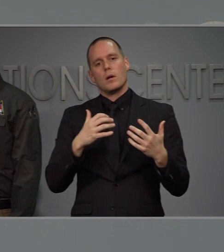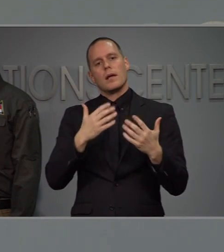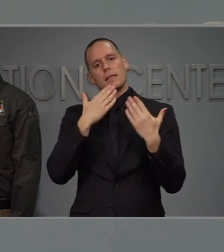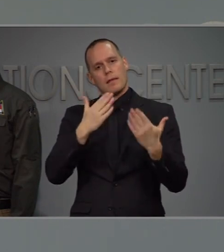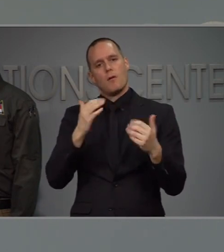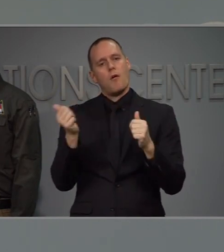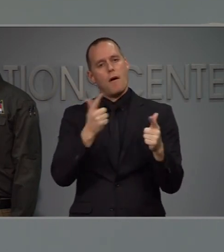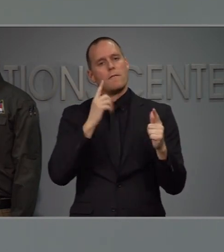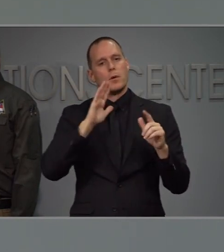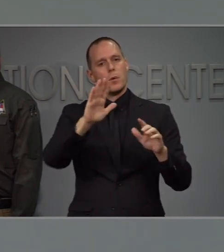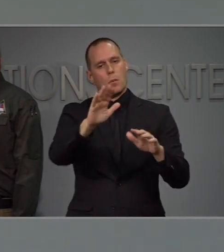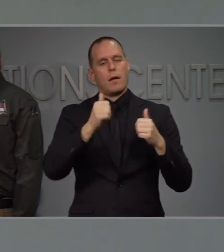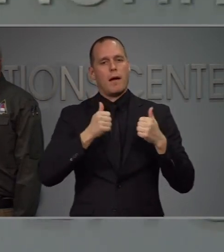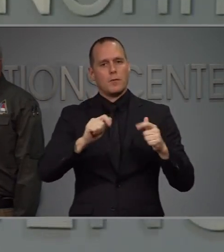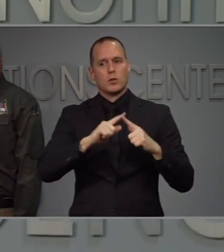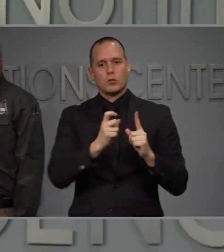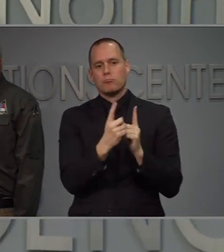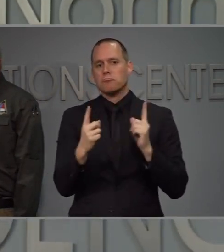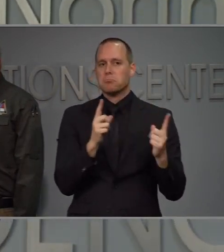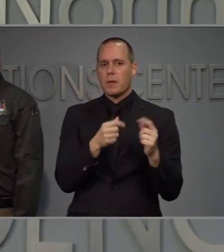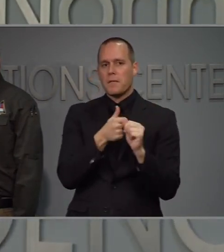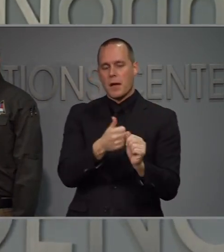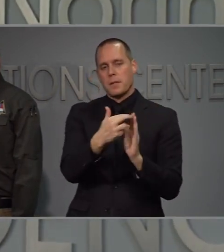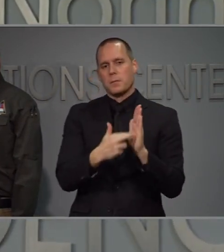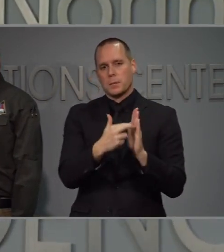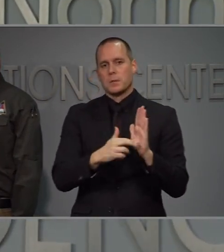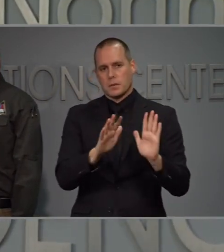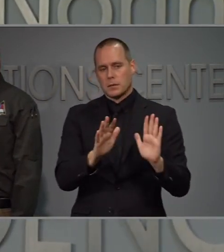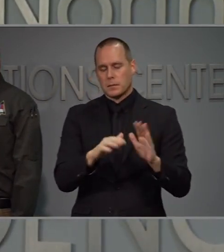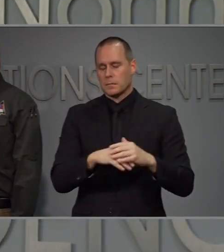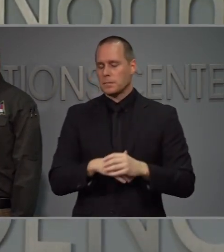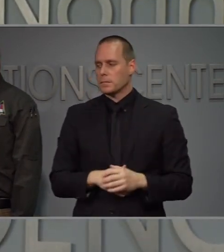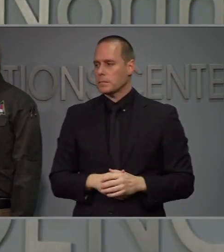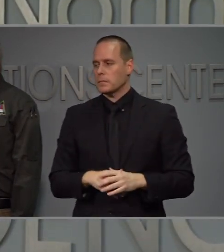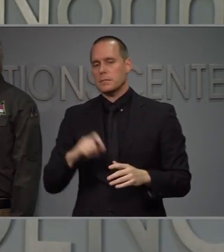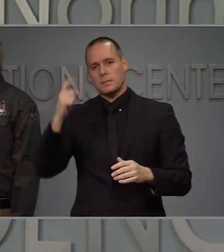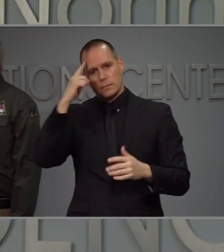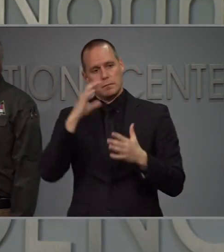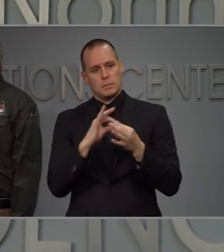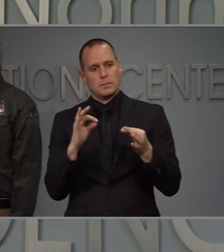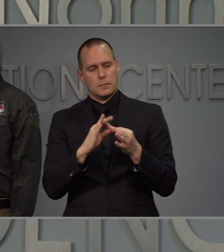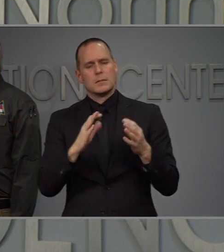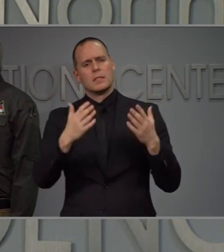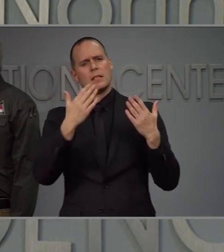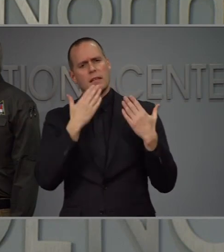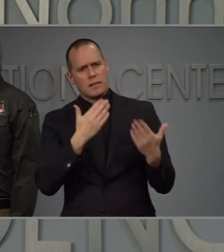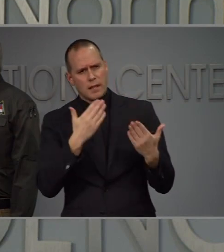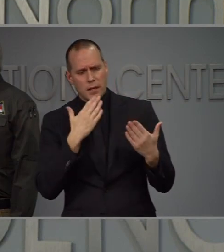todos trabajamos juntos. Lo haremos gracias a todos por